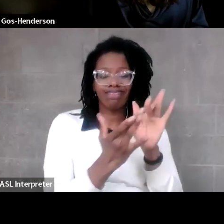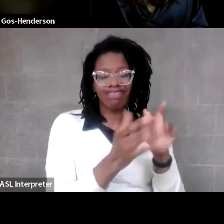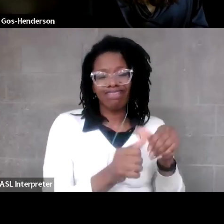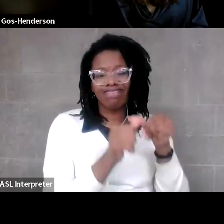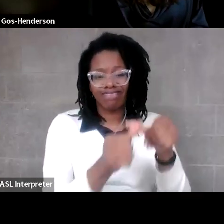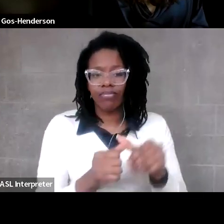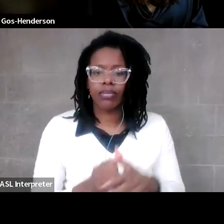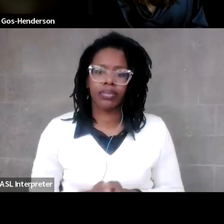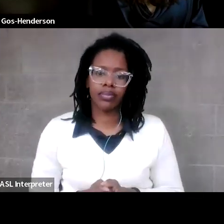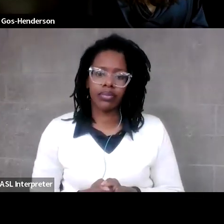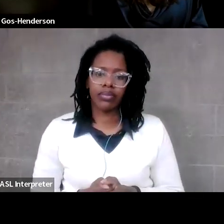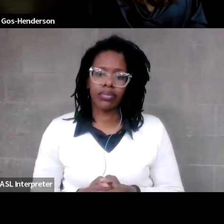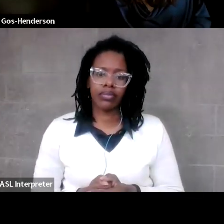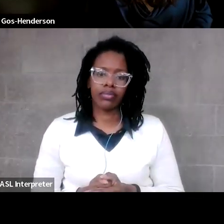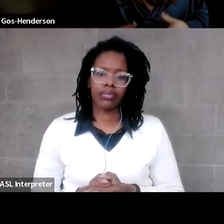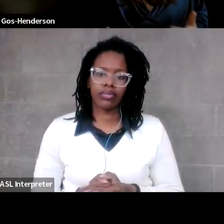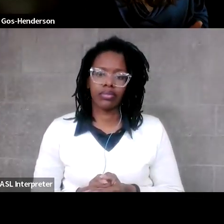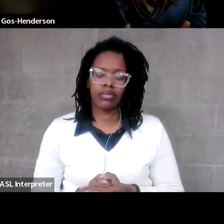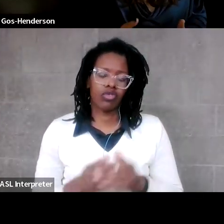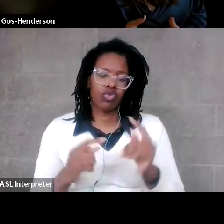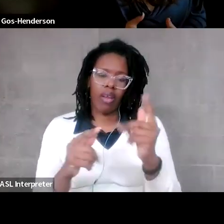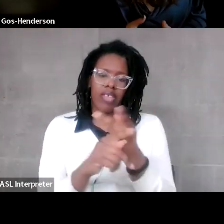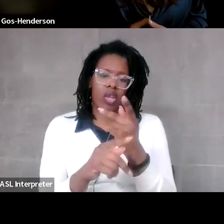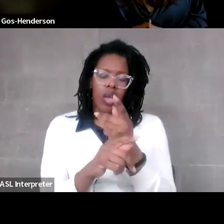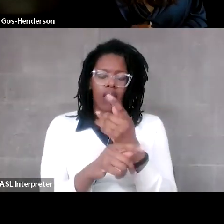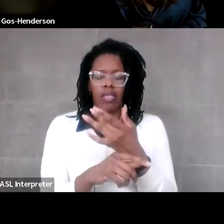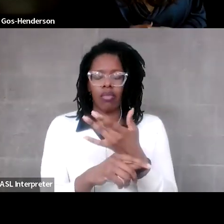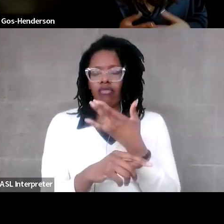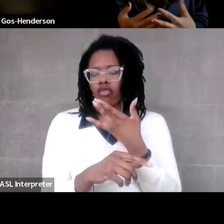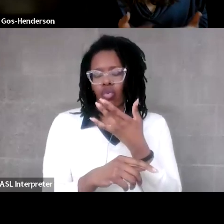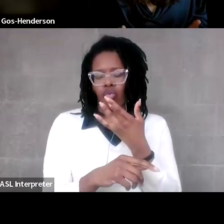de averiguar cuál es el método preferido para esa oficina.